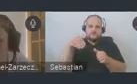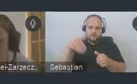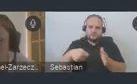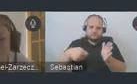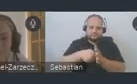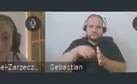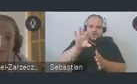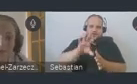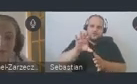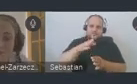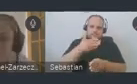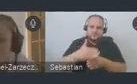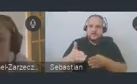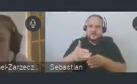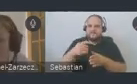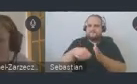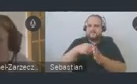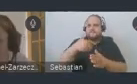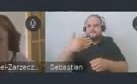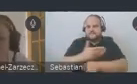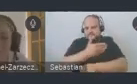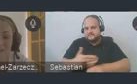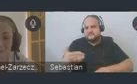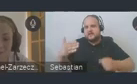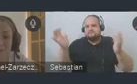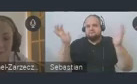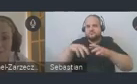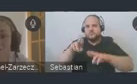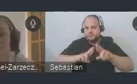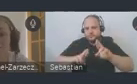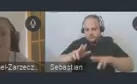znów obejrzeć film z wesela, zjazdu rodzinnego czy komunii.